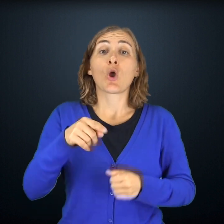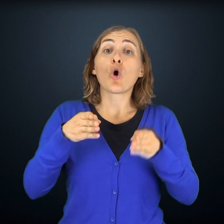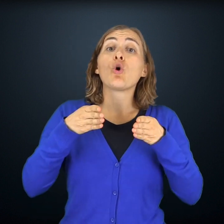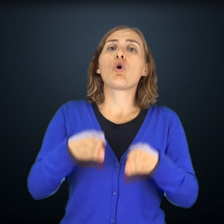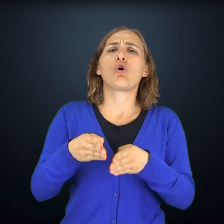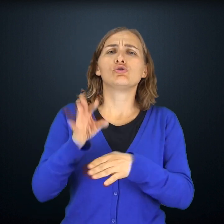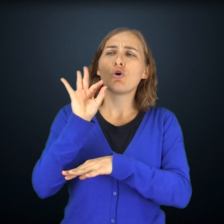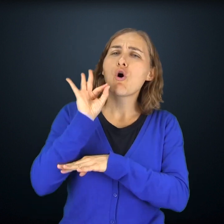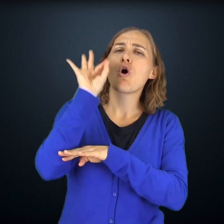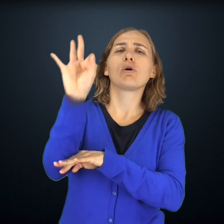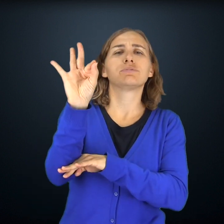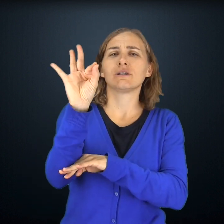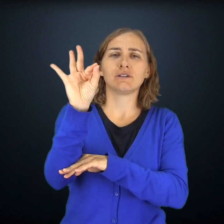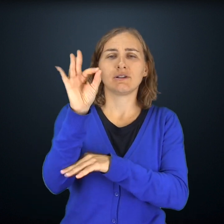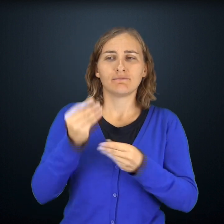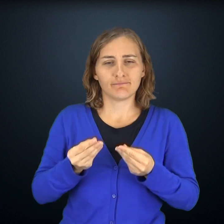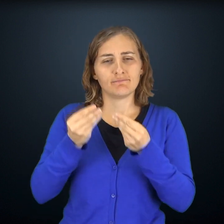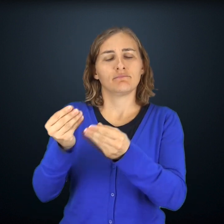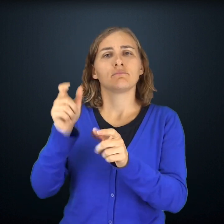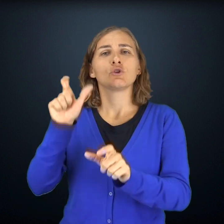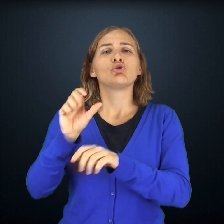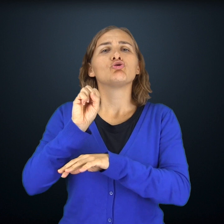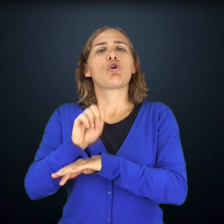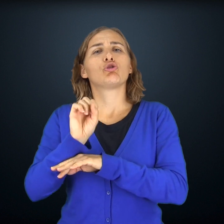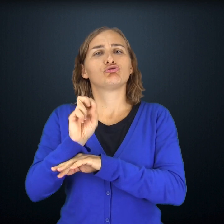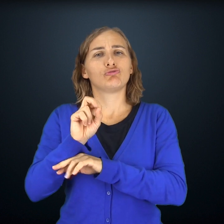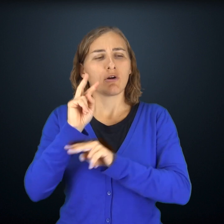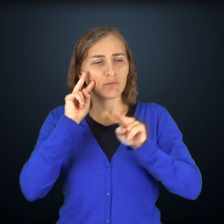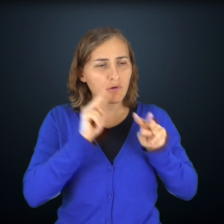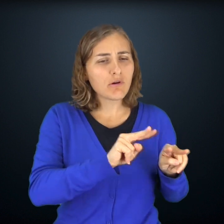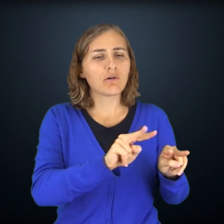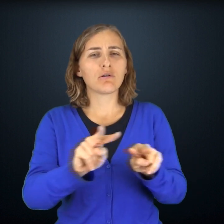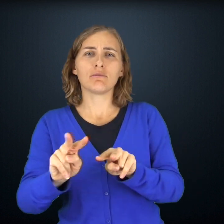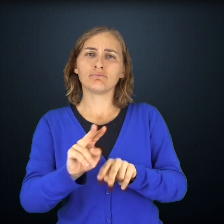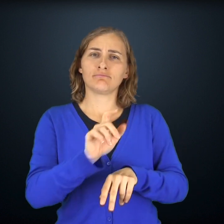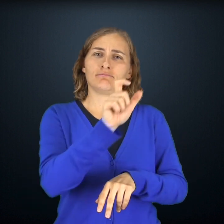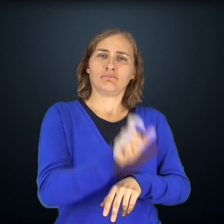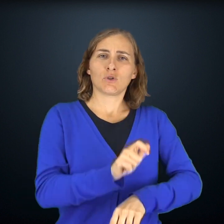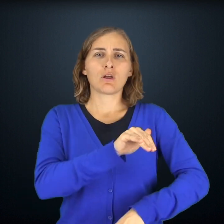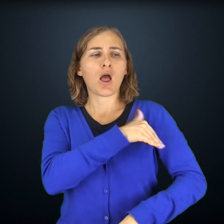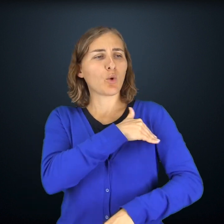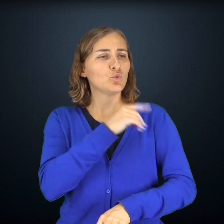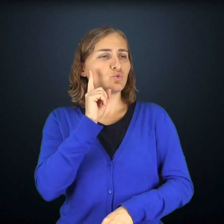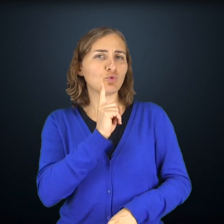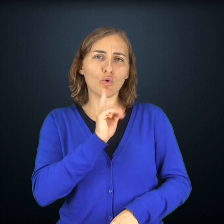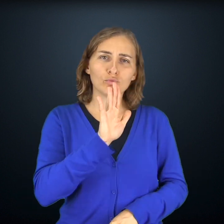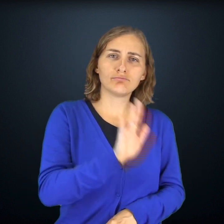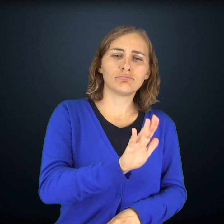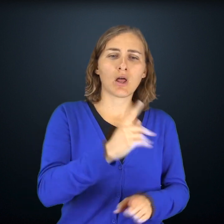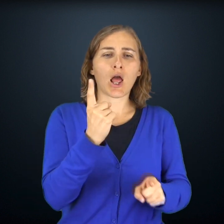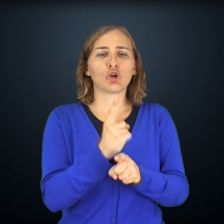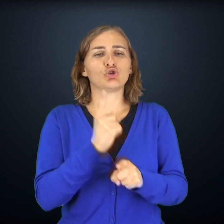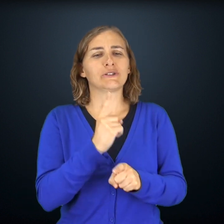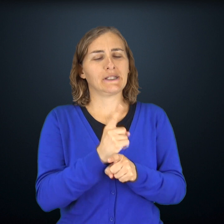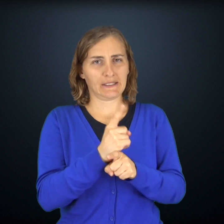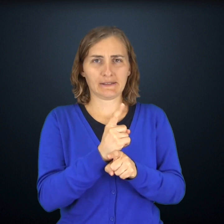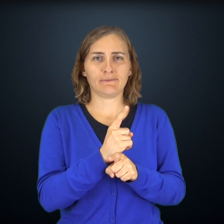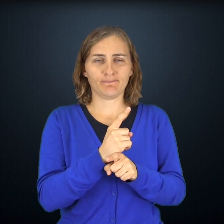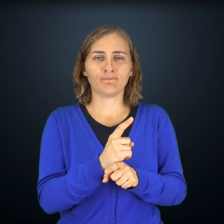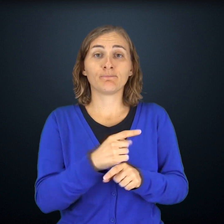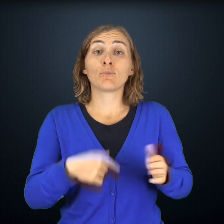L'obiettivo è quello di fornire ai docenti una panoramica sulle specifiche esigenze dell’alunno sordo: